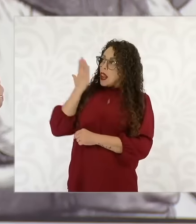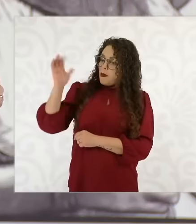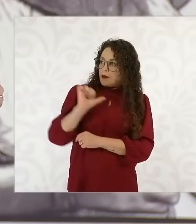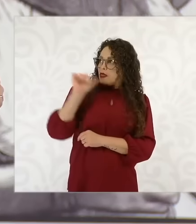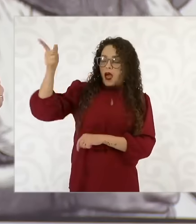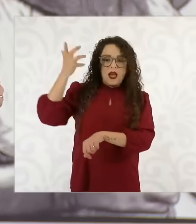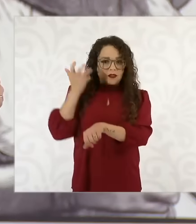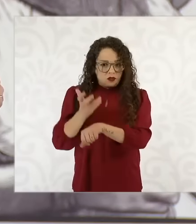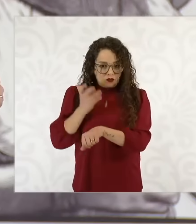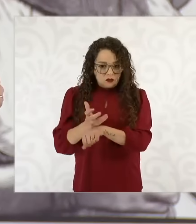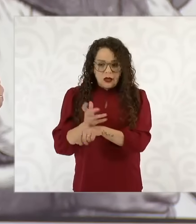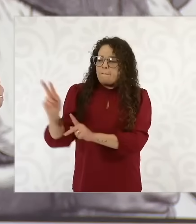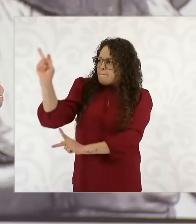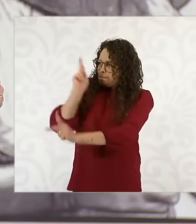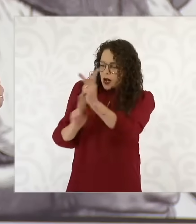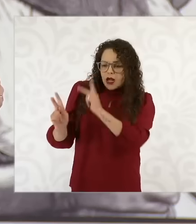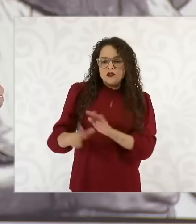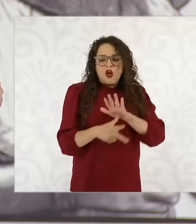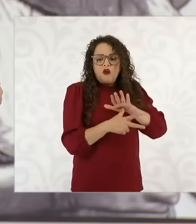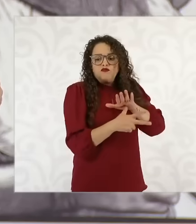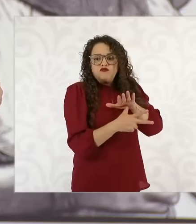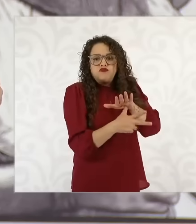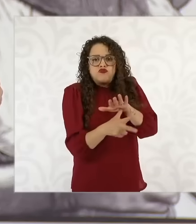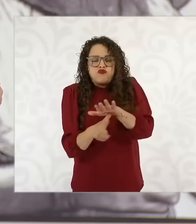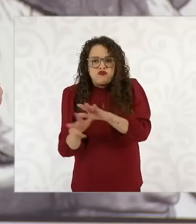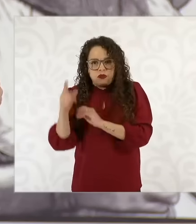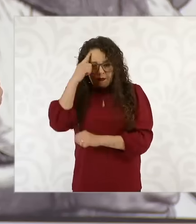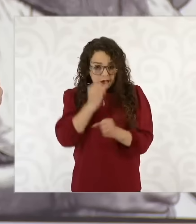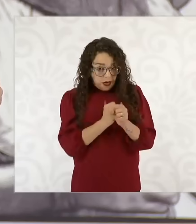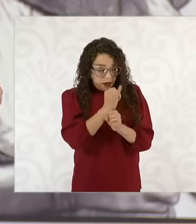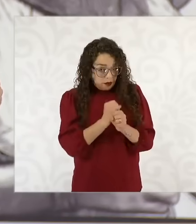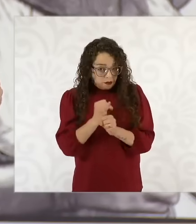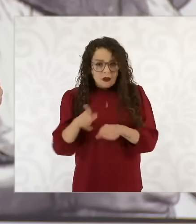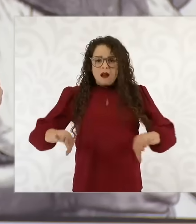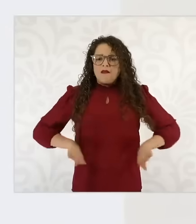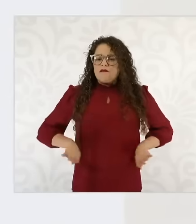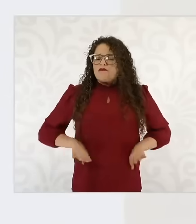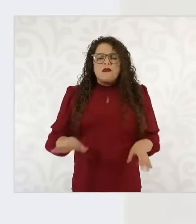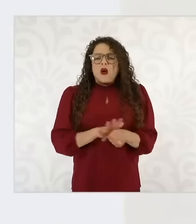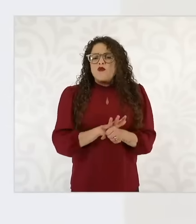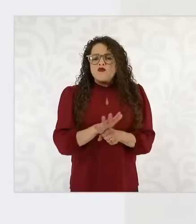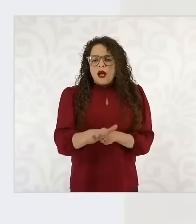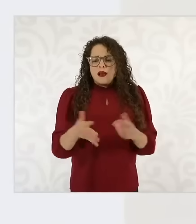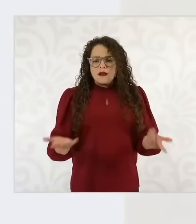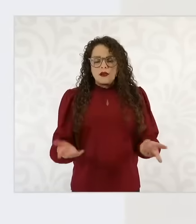solicitud de préstamo, ¿qué características debe tener? que sea exactamente en la zona en donde